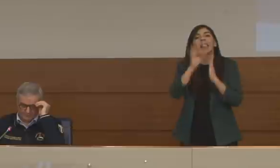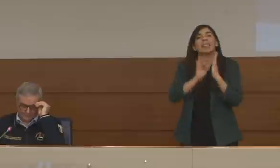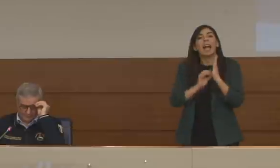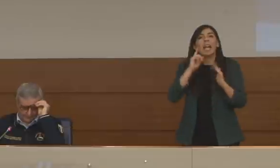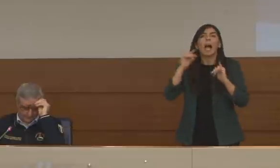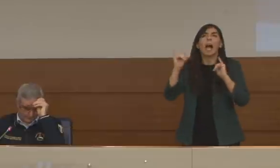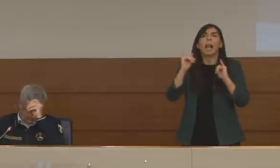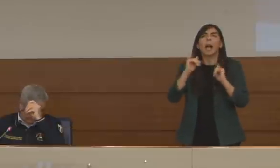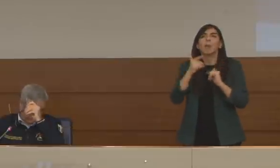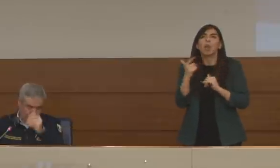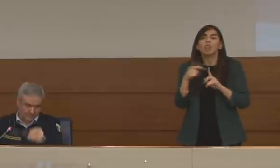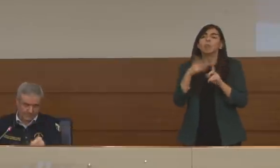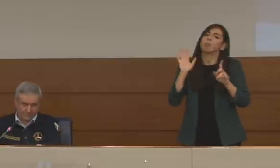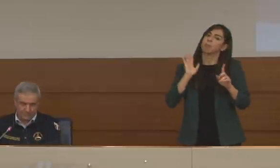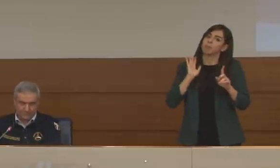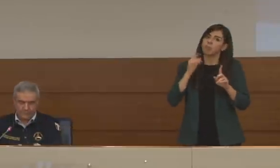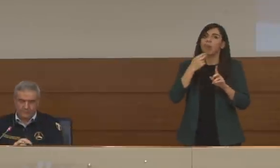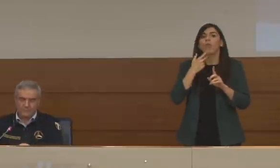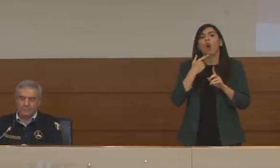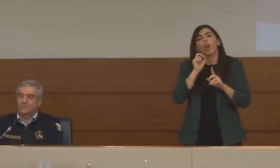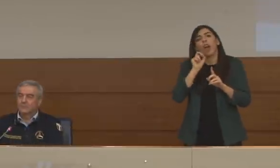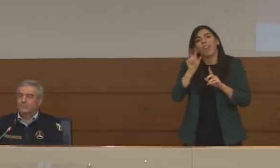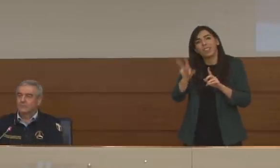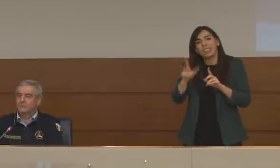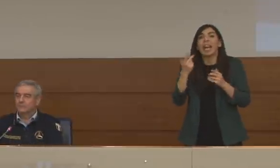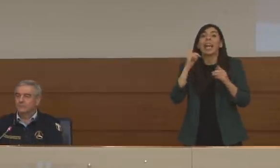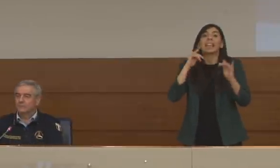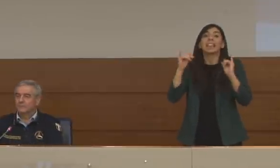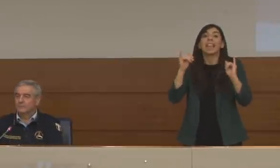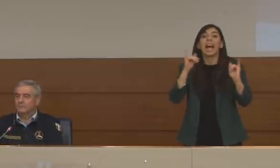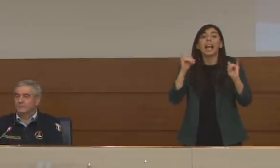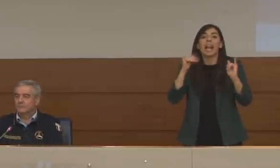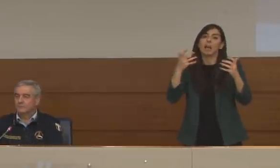I dati sono meno allarmanti. Ricordiamoci che abbiamo avuto 2.000 nuovi contagi in più